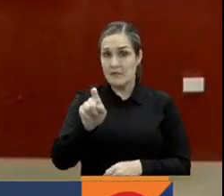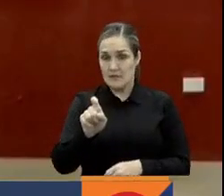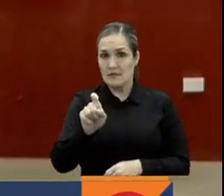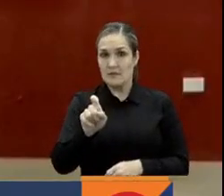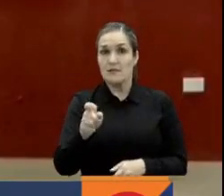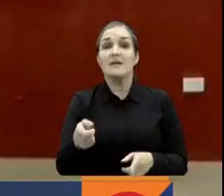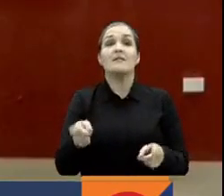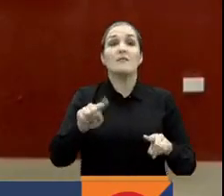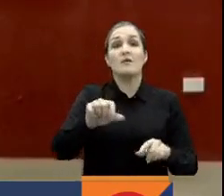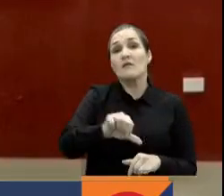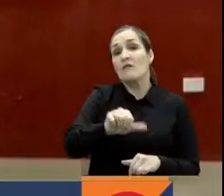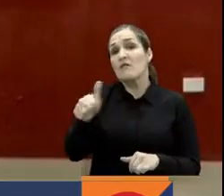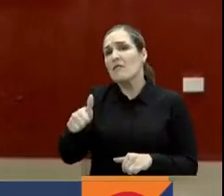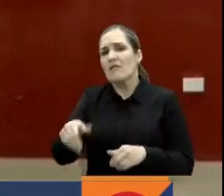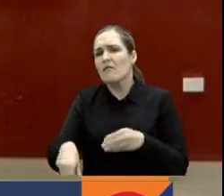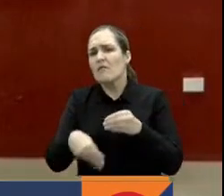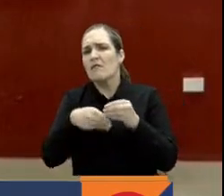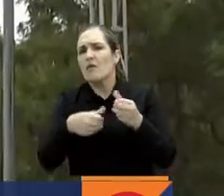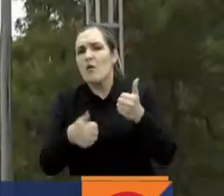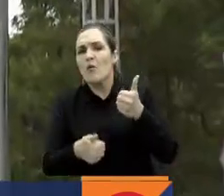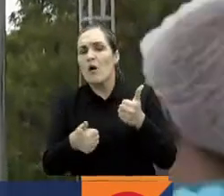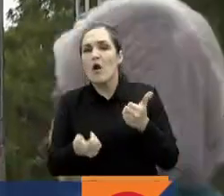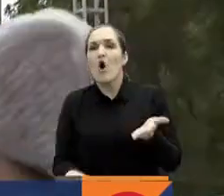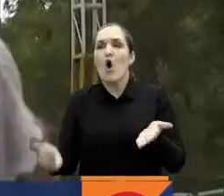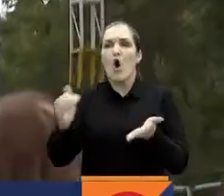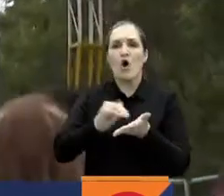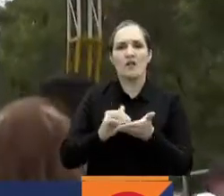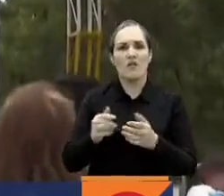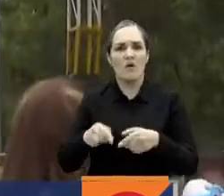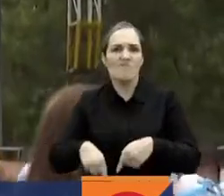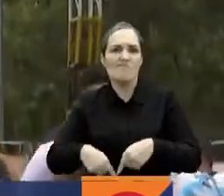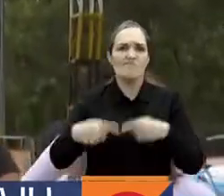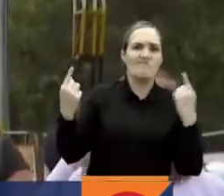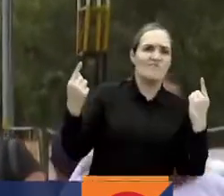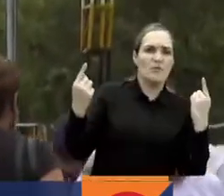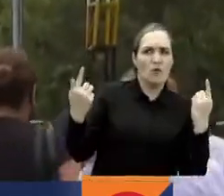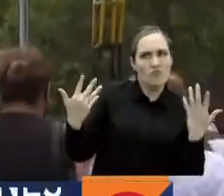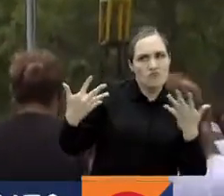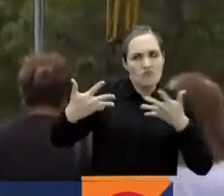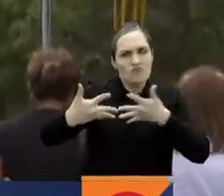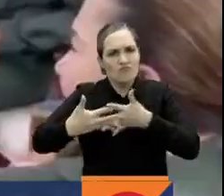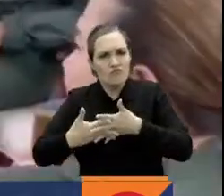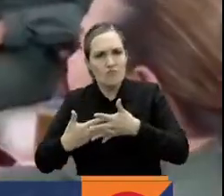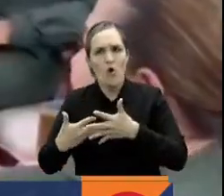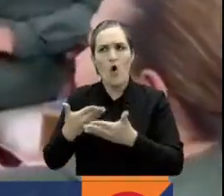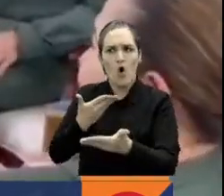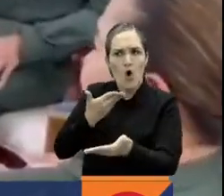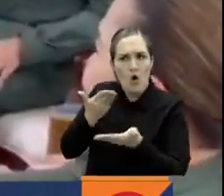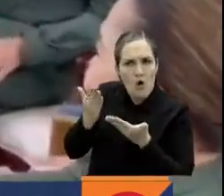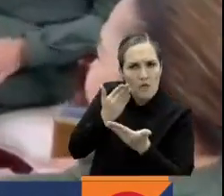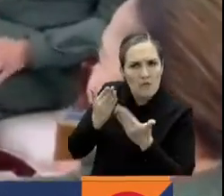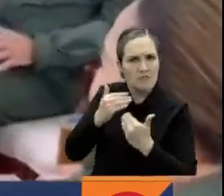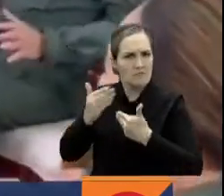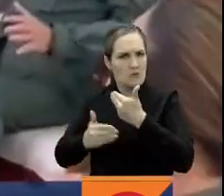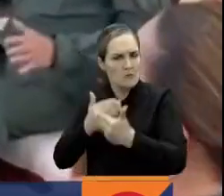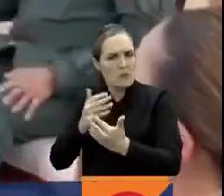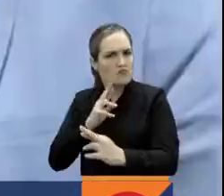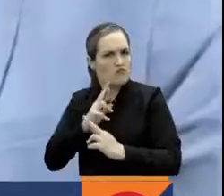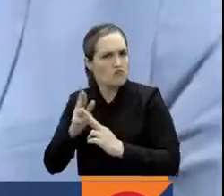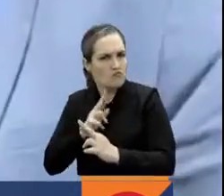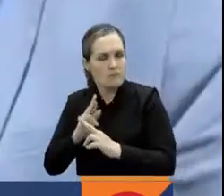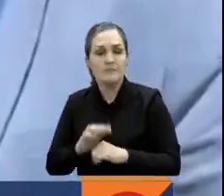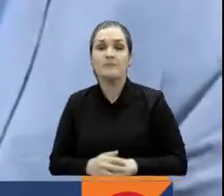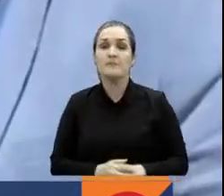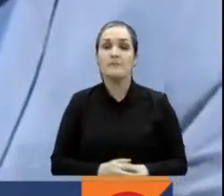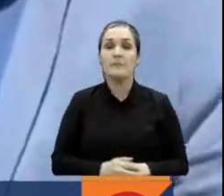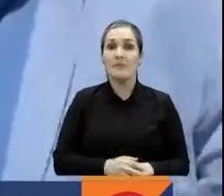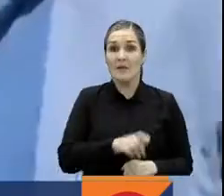DEL PRóXIMO 26 PERO DE OTRO QUE